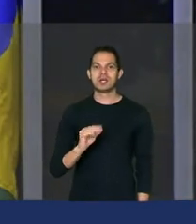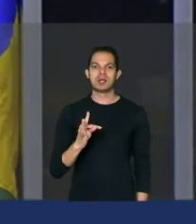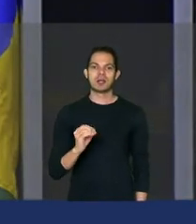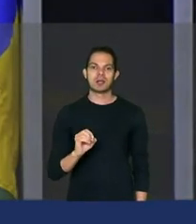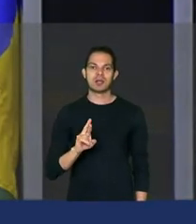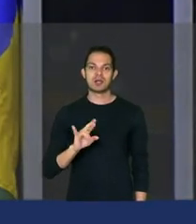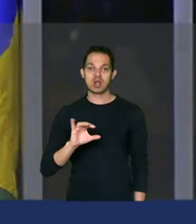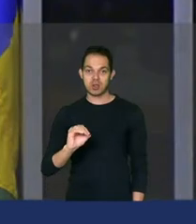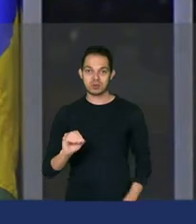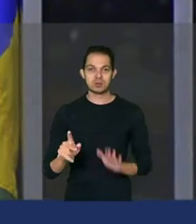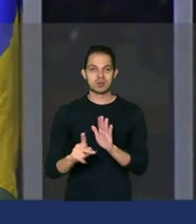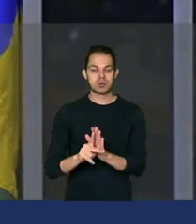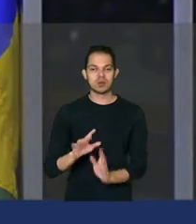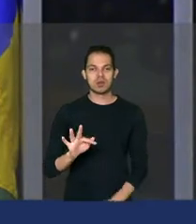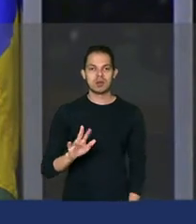FUNDEF. OS PROFESSORES BRASILEIROS SABEM DA NOSSA